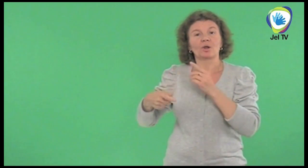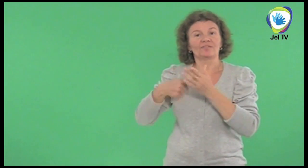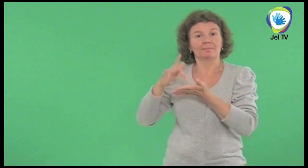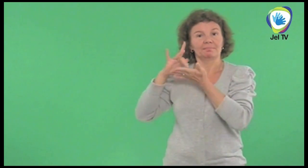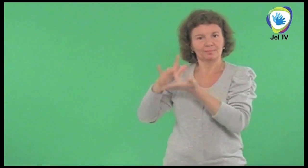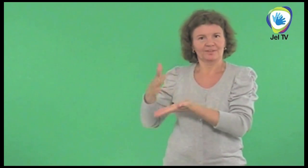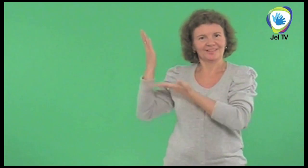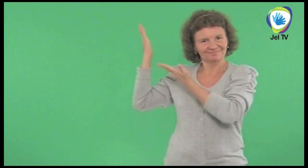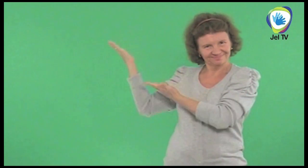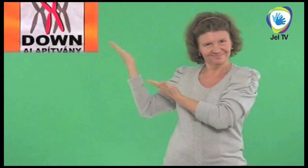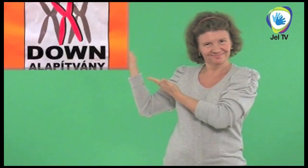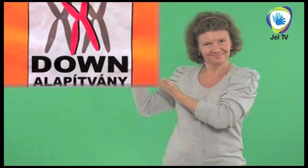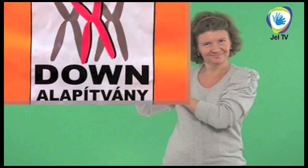Rövid bemutató következik.